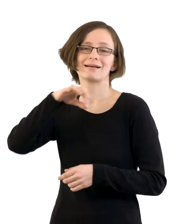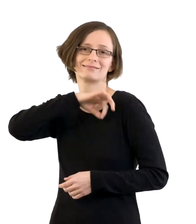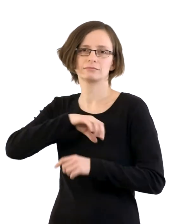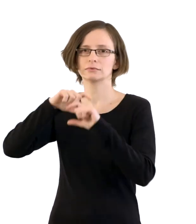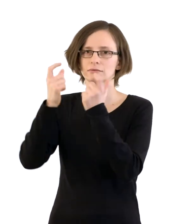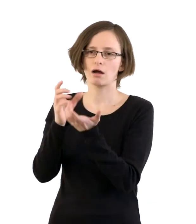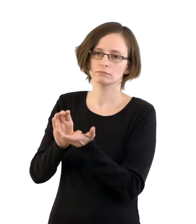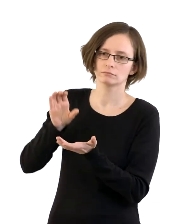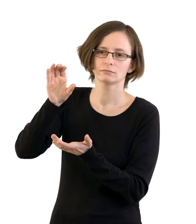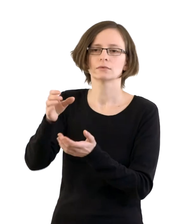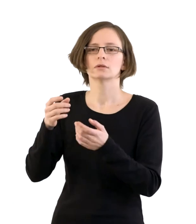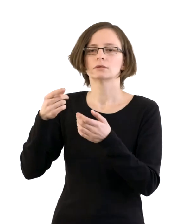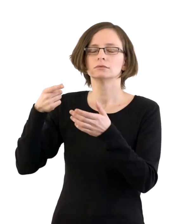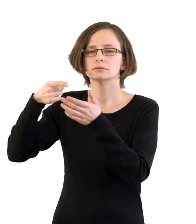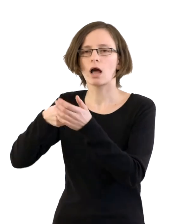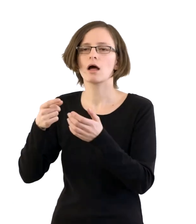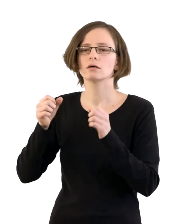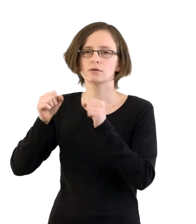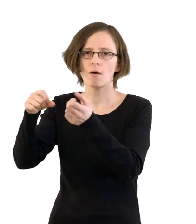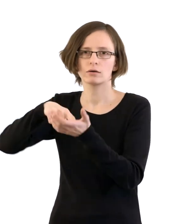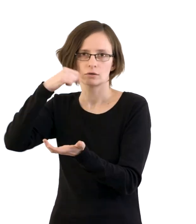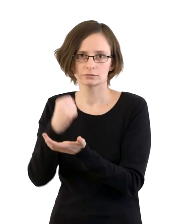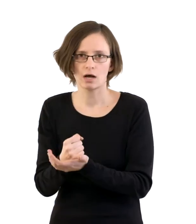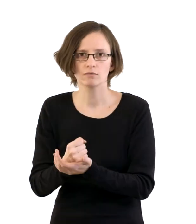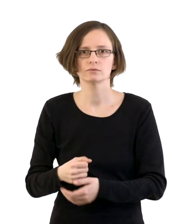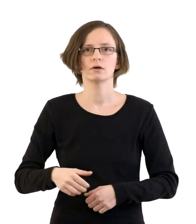oraz obowiązek przeznaczania zysku w całości na działalność statutową.